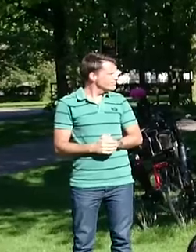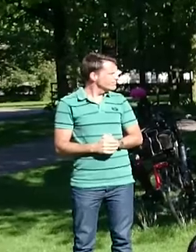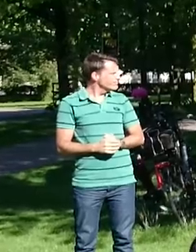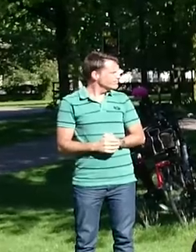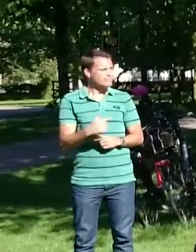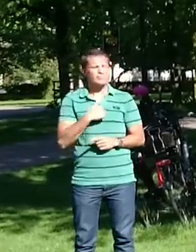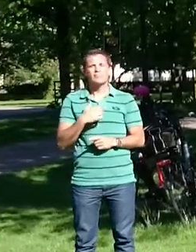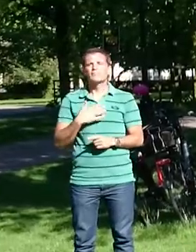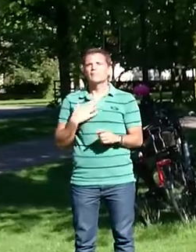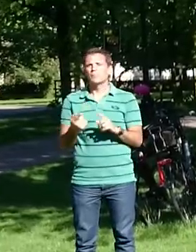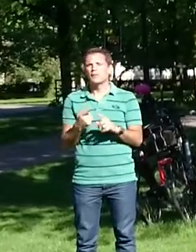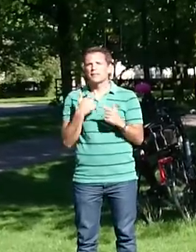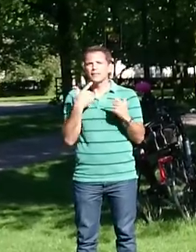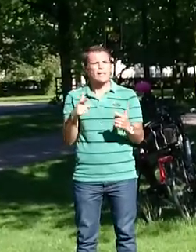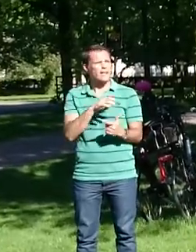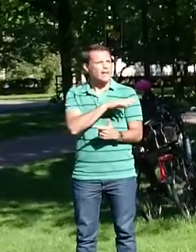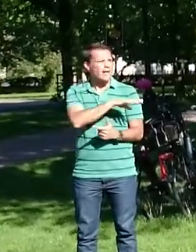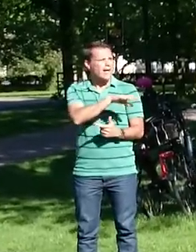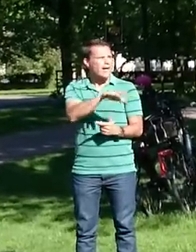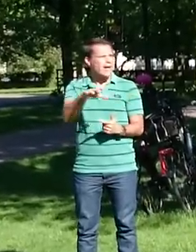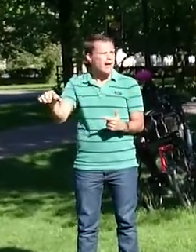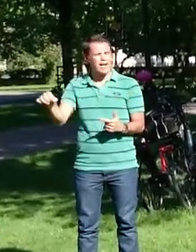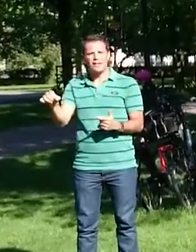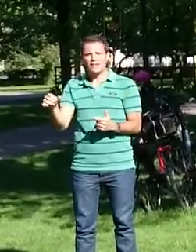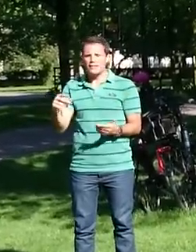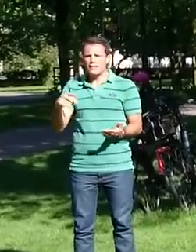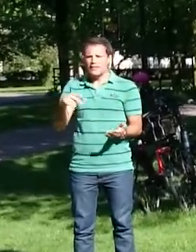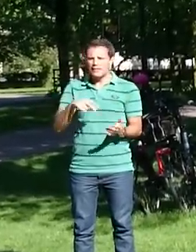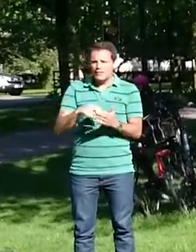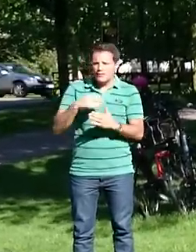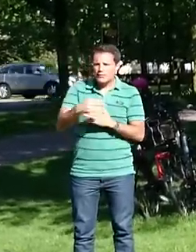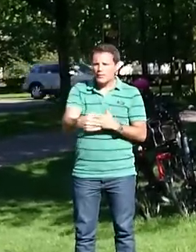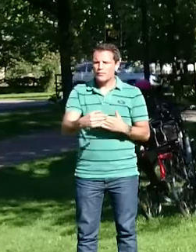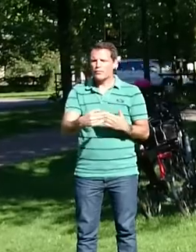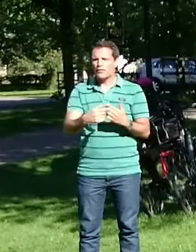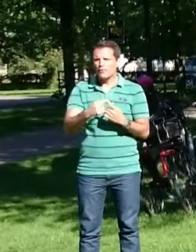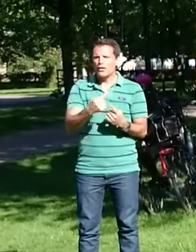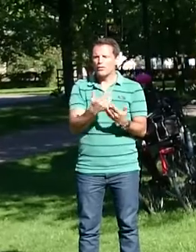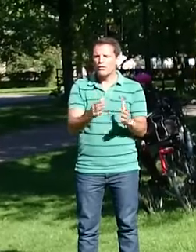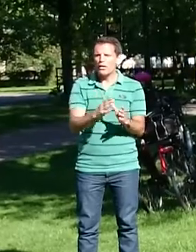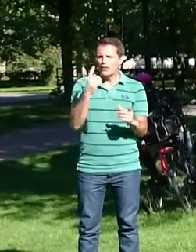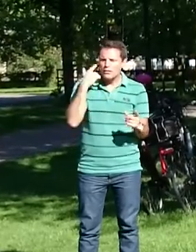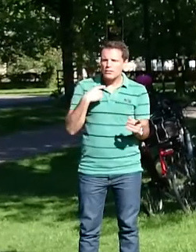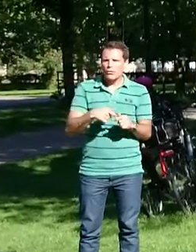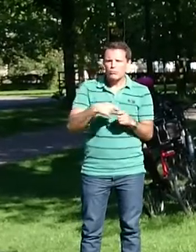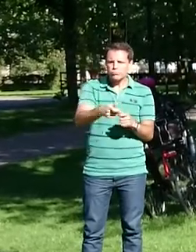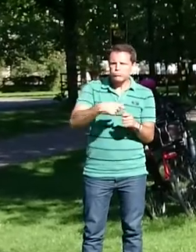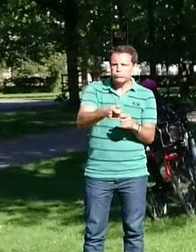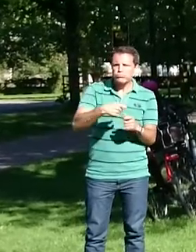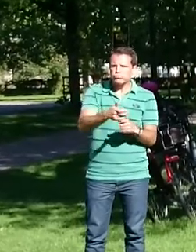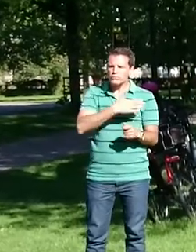Jag vill börja med att tacka alla er. Alla er som stod utanför vallokaler igår och delade ut våra valsedlar.